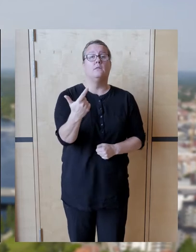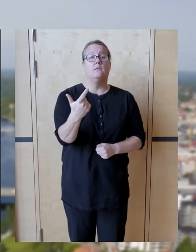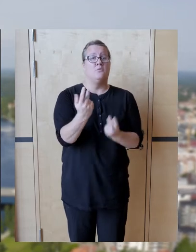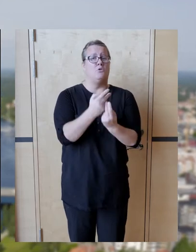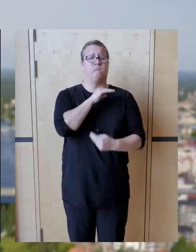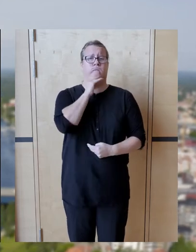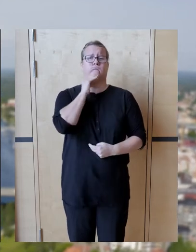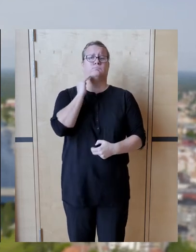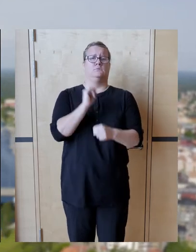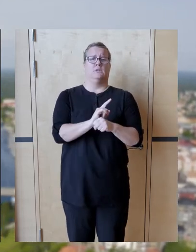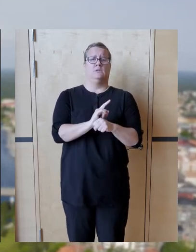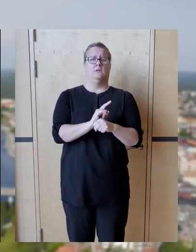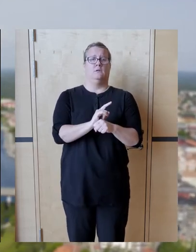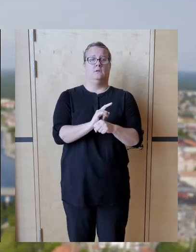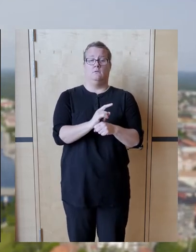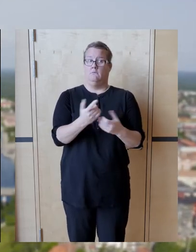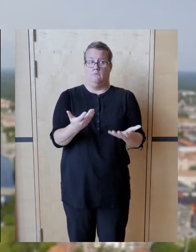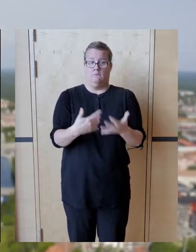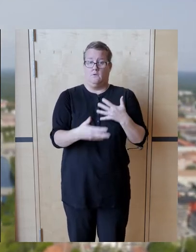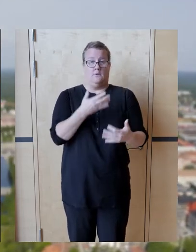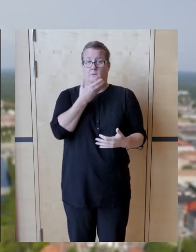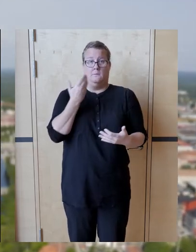Varför krymper kryddan och det vet ni mycket väl varför